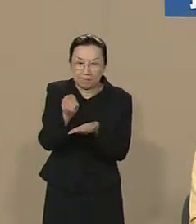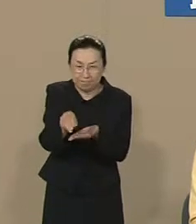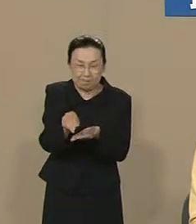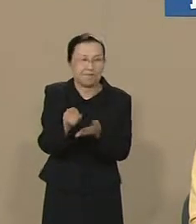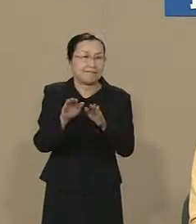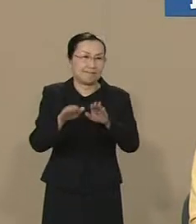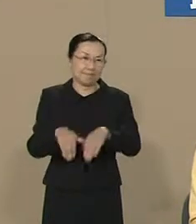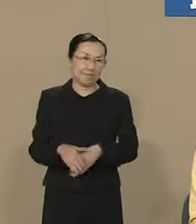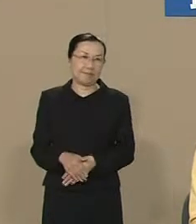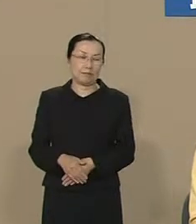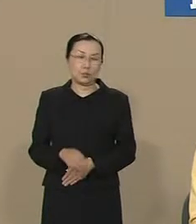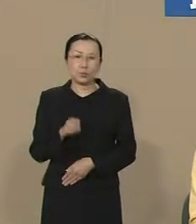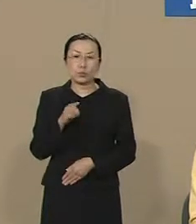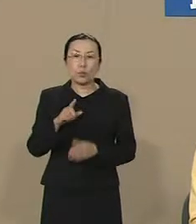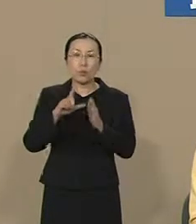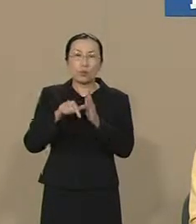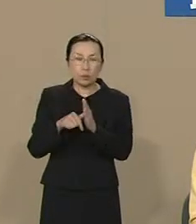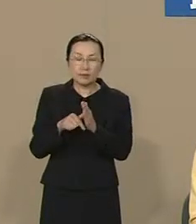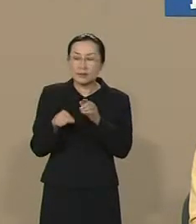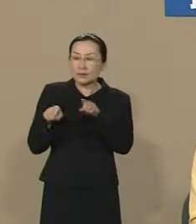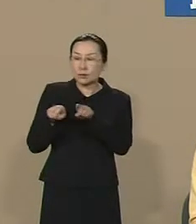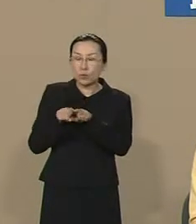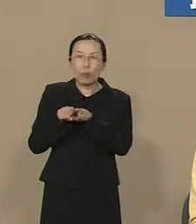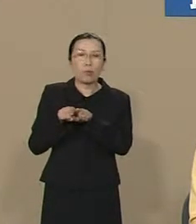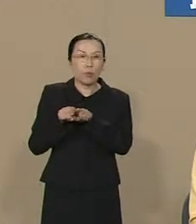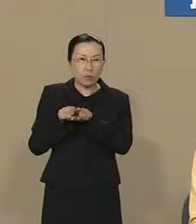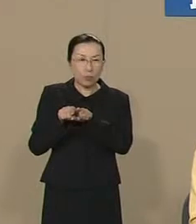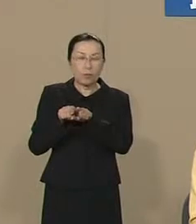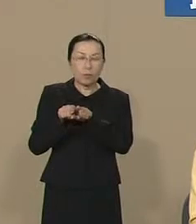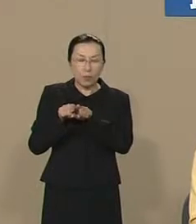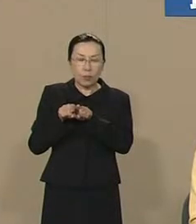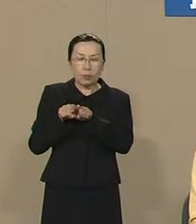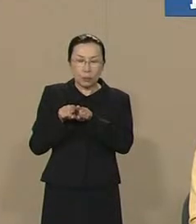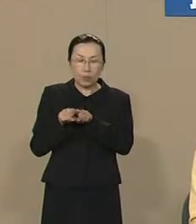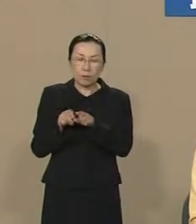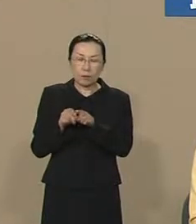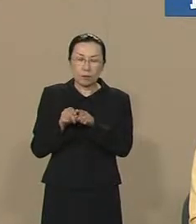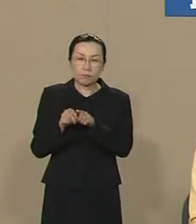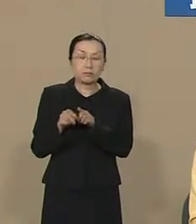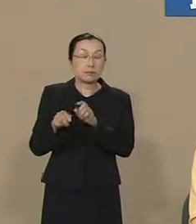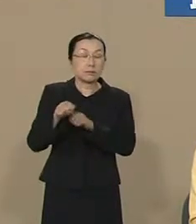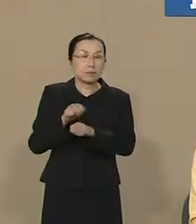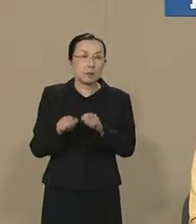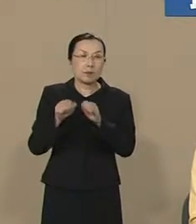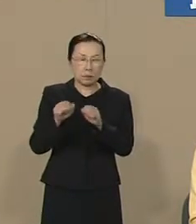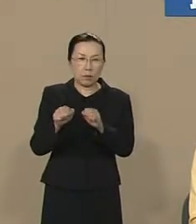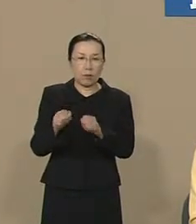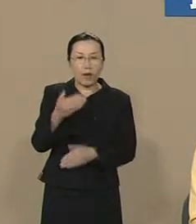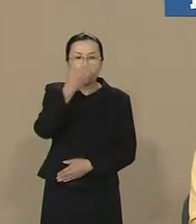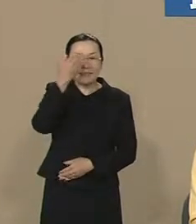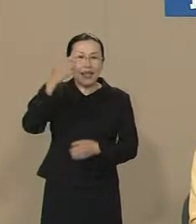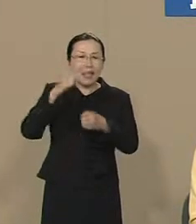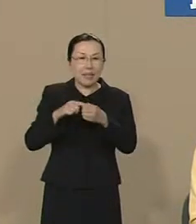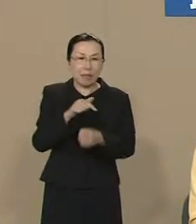そのときですね､ 一緒に田植えをしてくれた方､ これは青年部長だということ なんですけれども